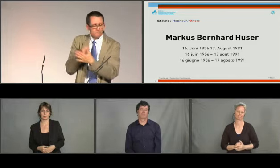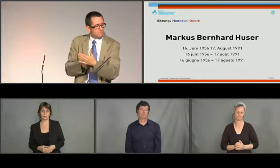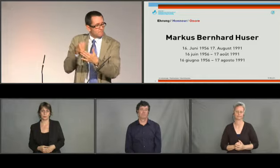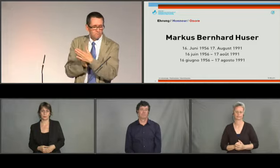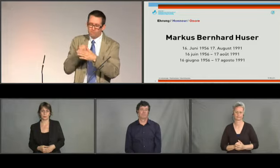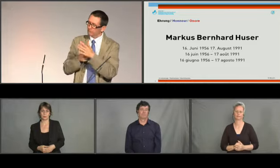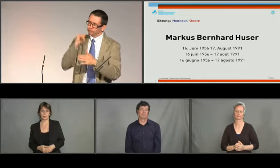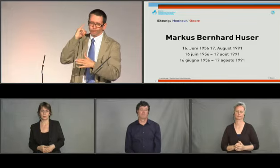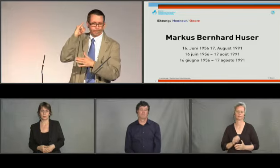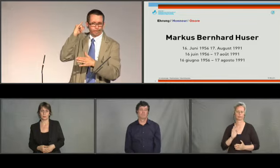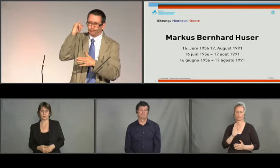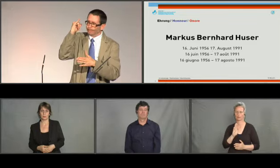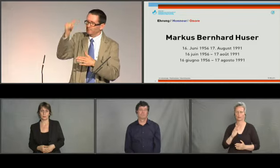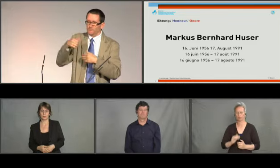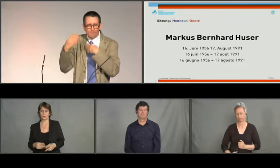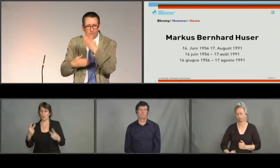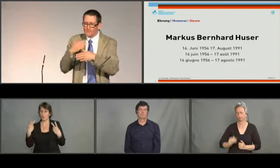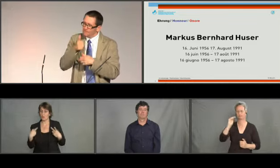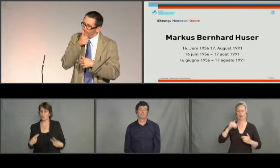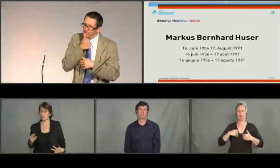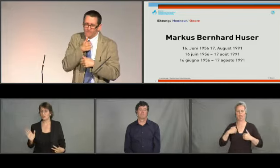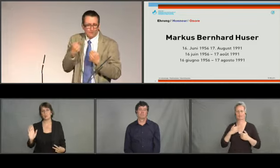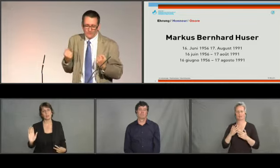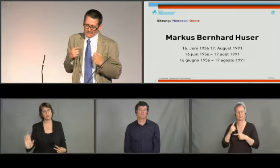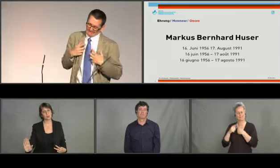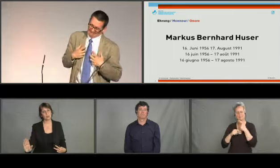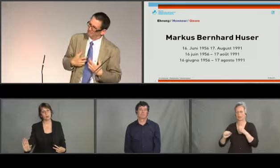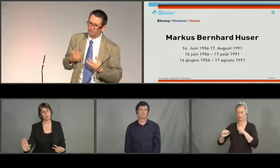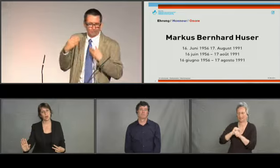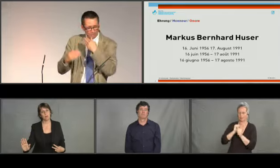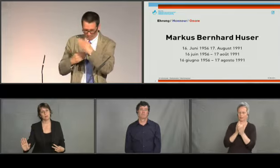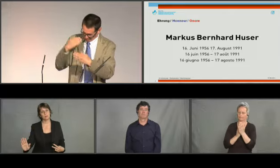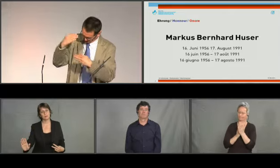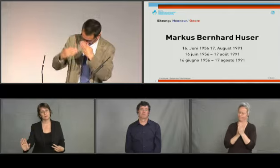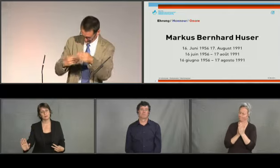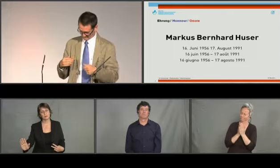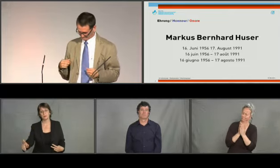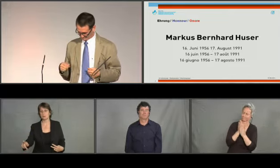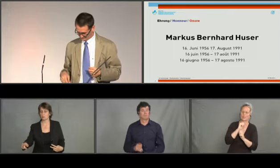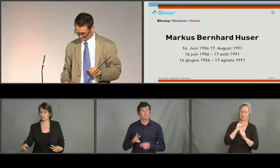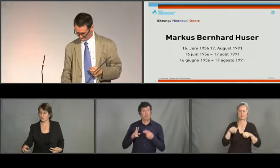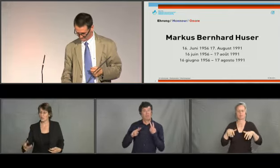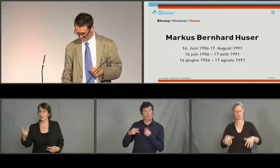Sein Leben war geprägt von seinem unermüdlichen Engagement von